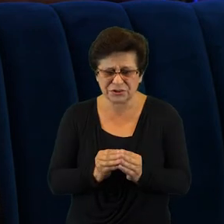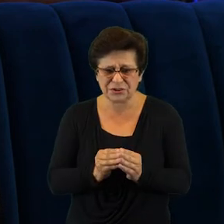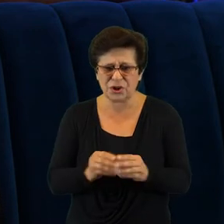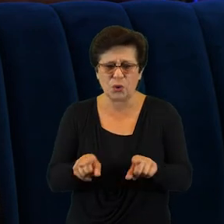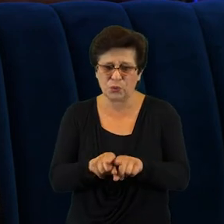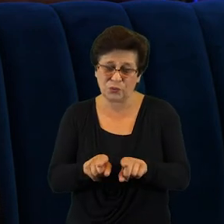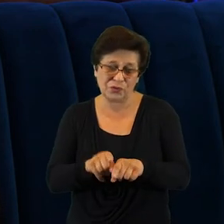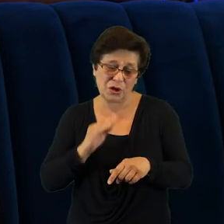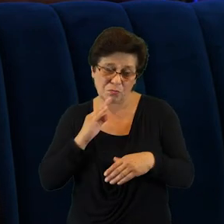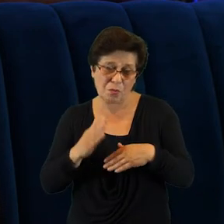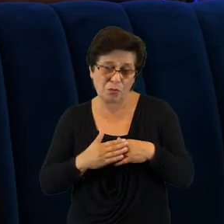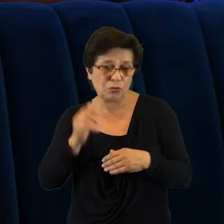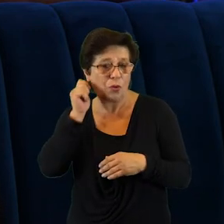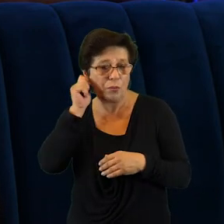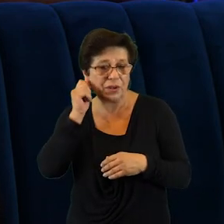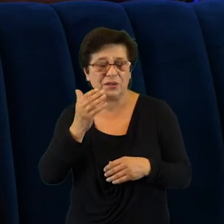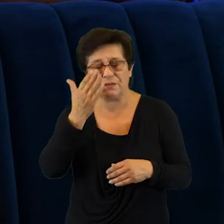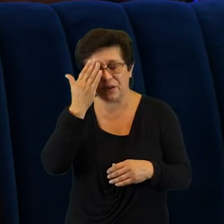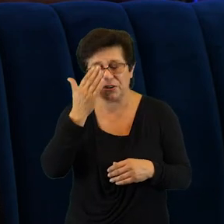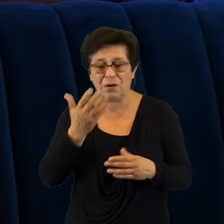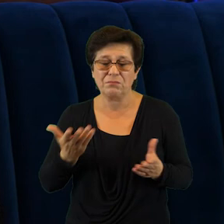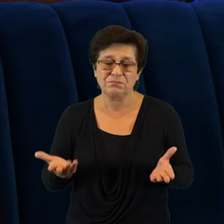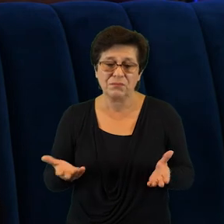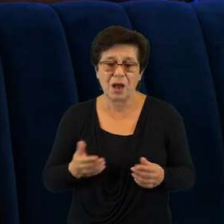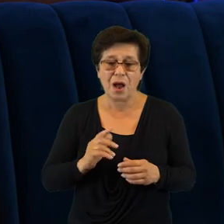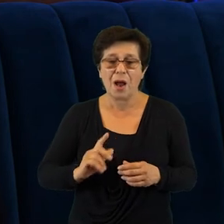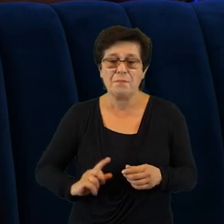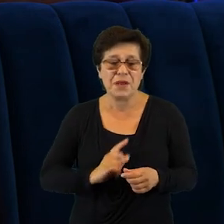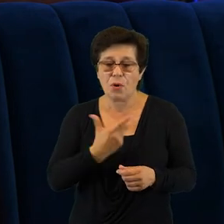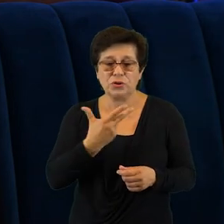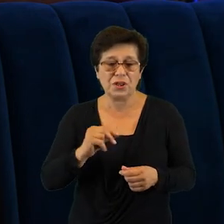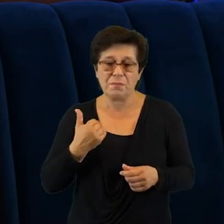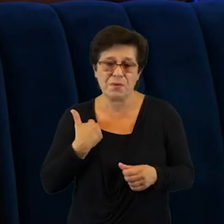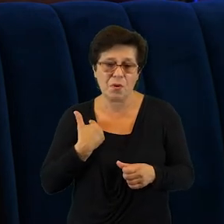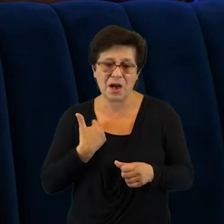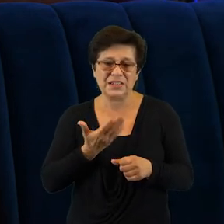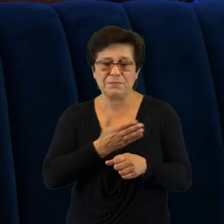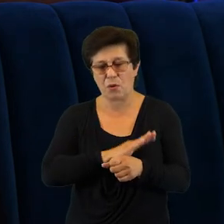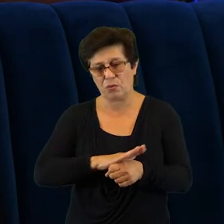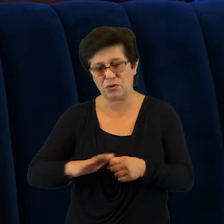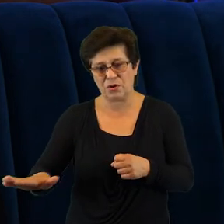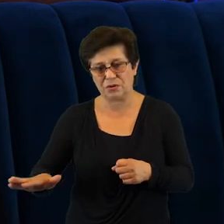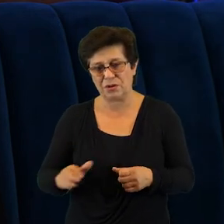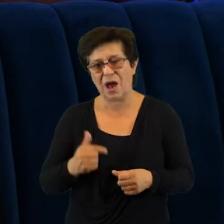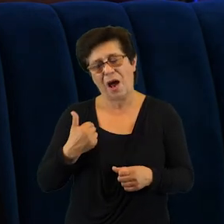Ta miłość nie mogła być spełniona, aczkolwiek była odwzajemniona. I teraz ja o tym mówię dużo